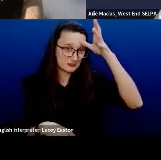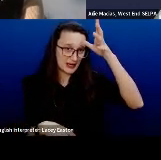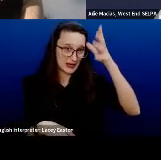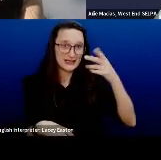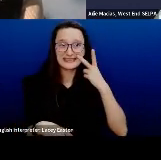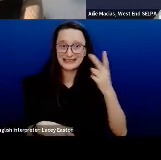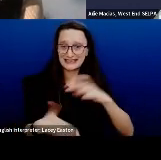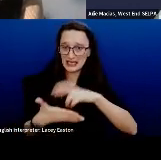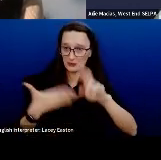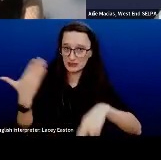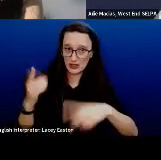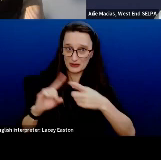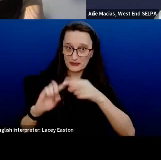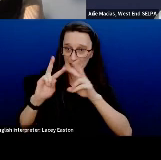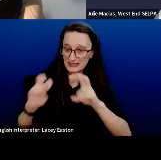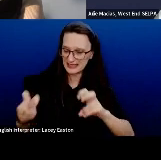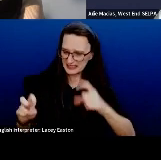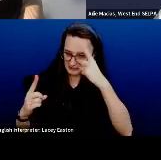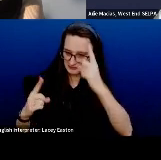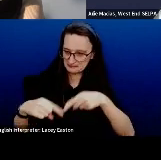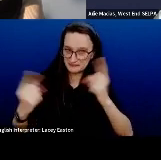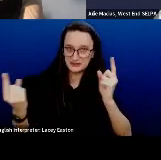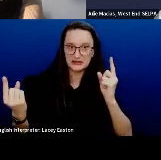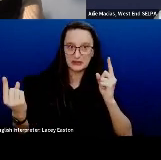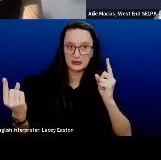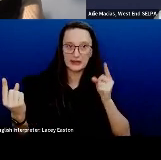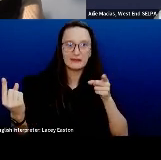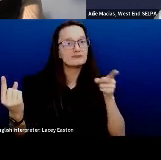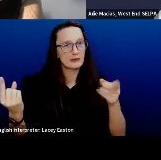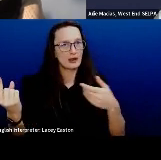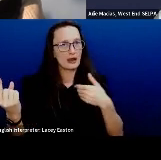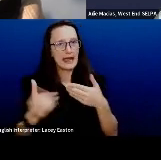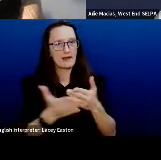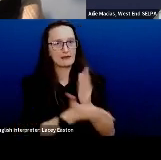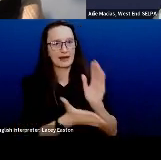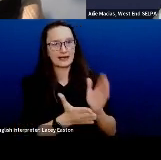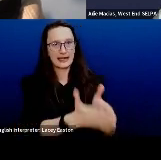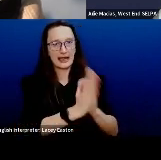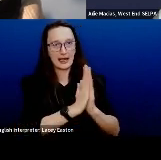por el distrito escolar usted tiene derecho a solicitar una